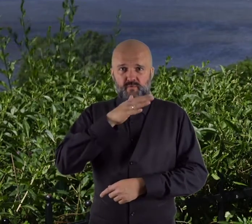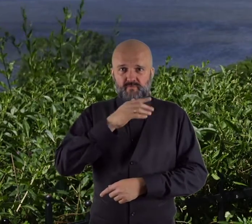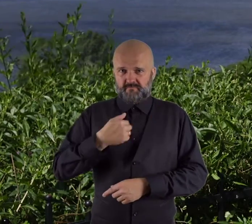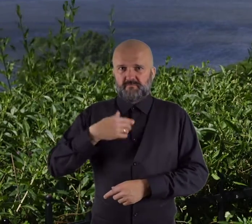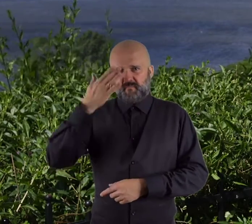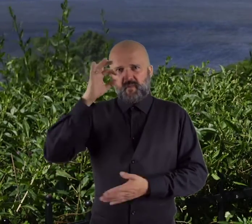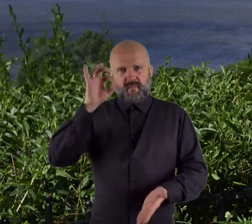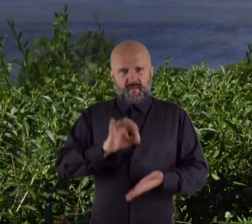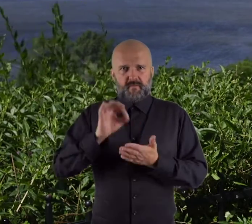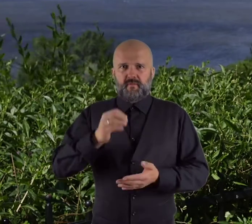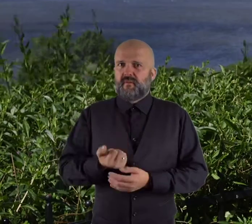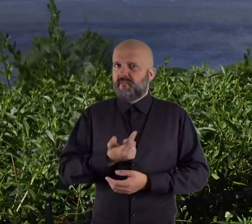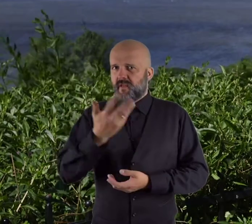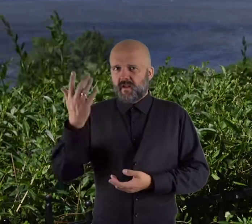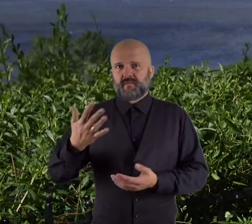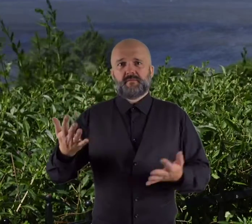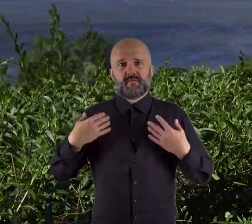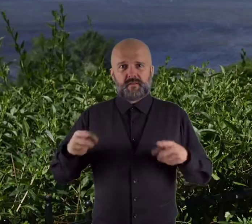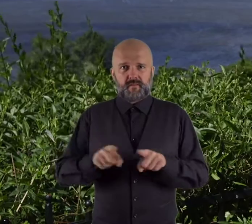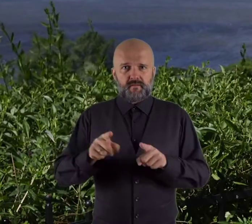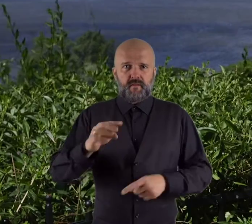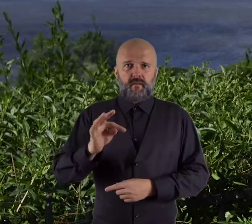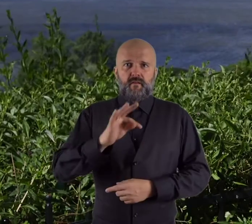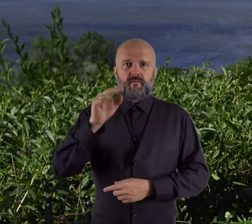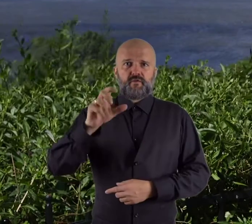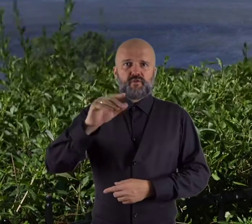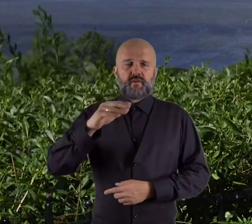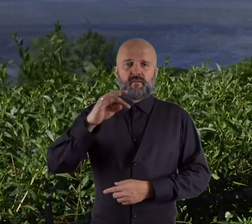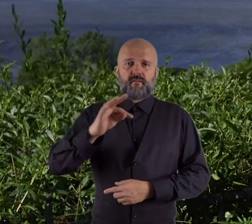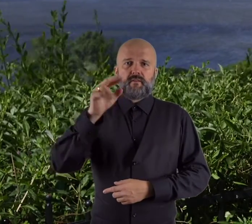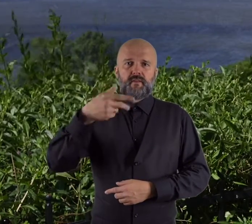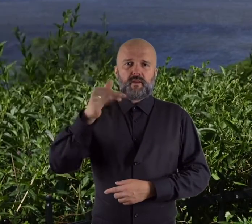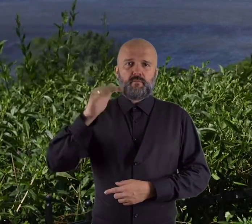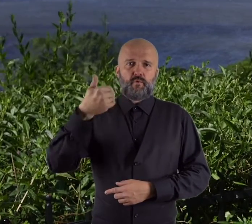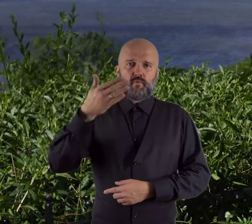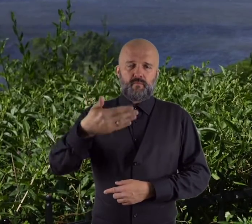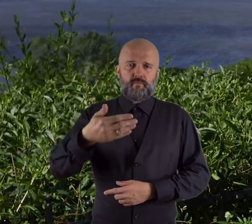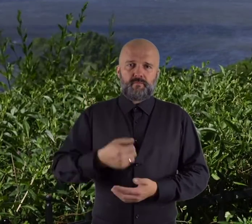Jestem przekonany, że po Tumach nie raz i nie dwa spacerował Fiszel Fliderblum.